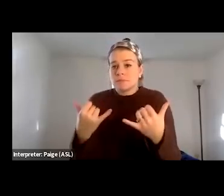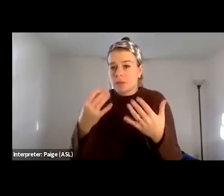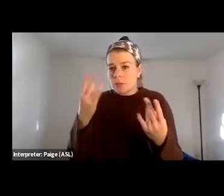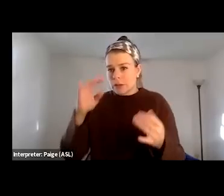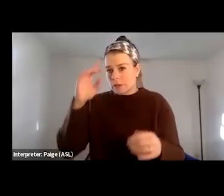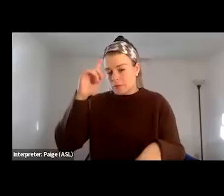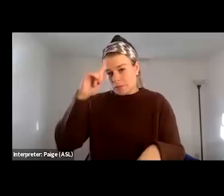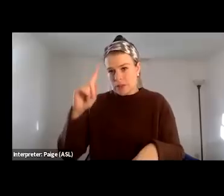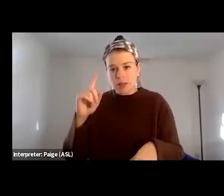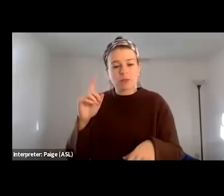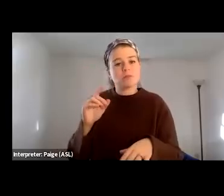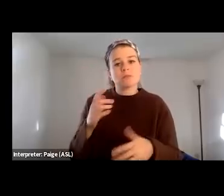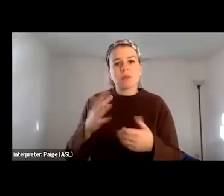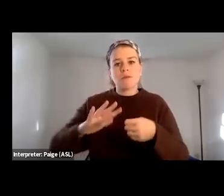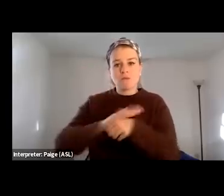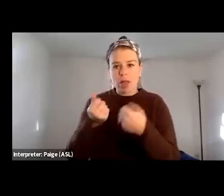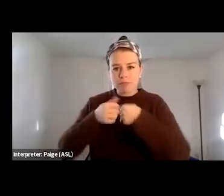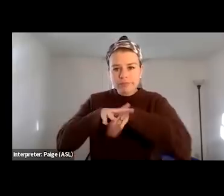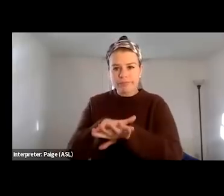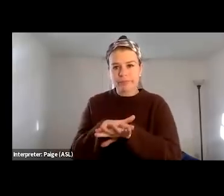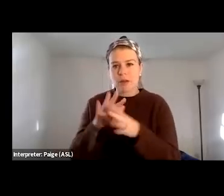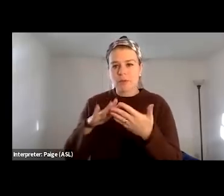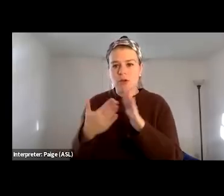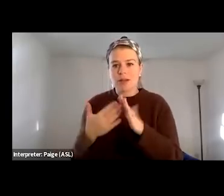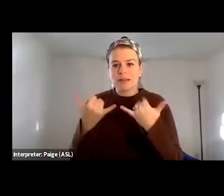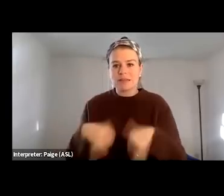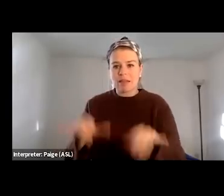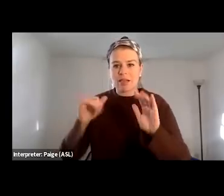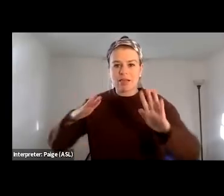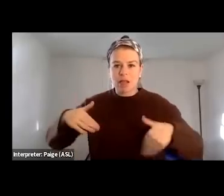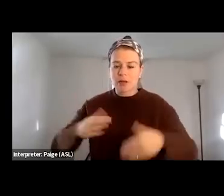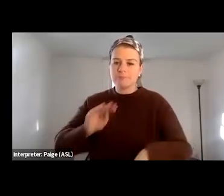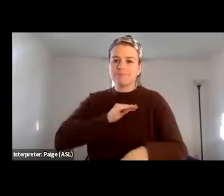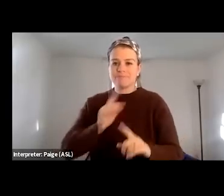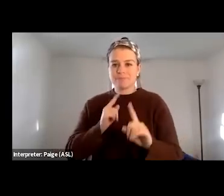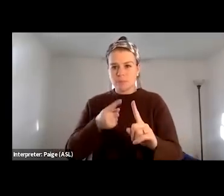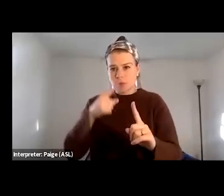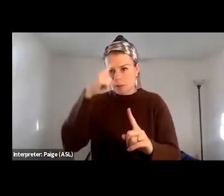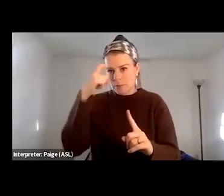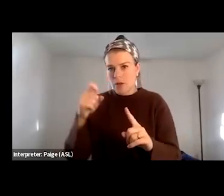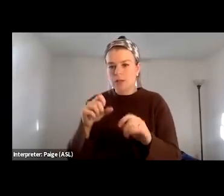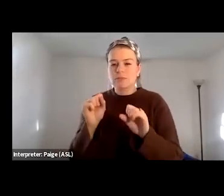estén completamente integradas en sus comunidades sigue siendo una meta no alcanzada debido al estigma social generalizado,